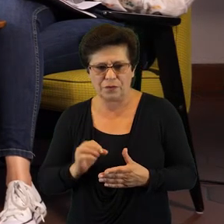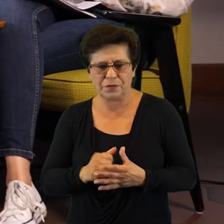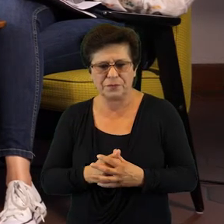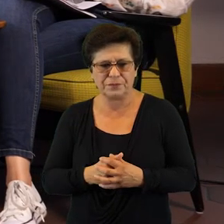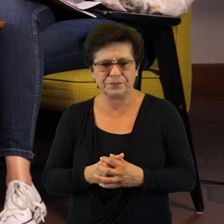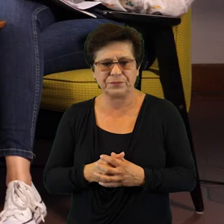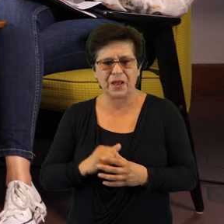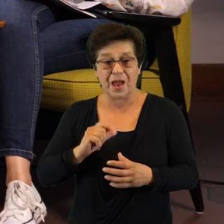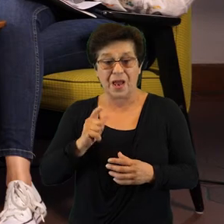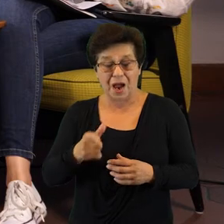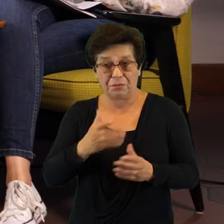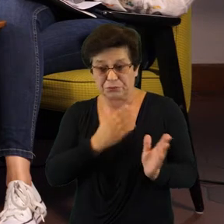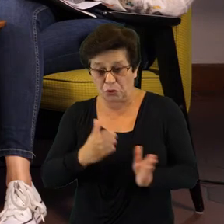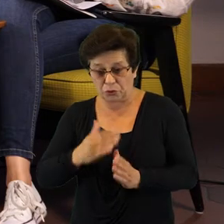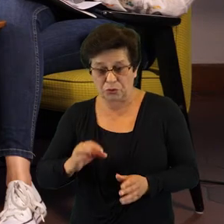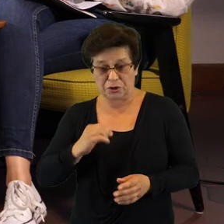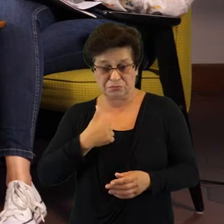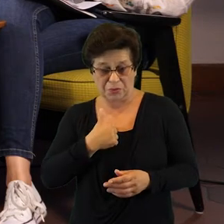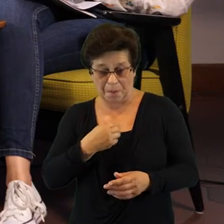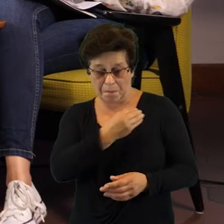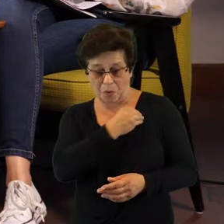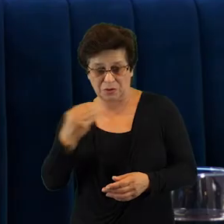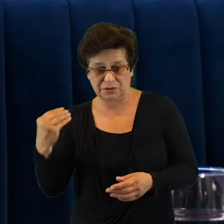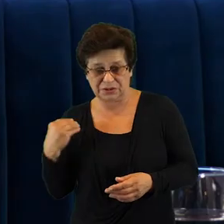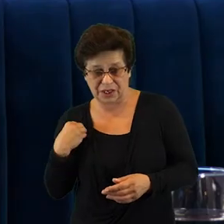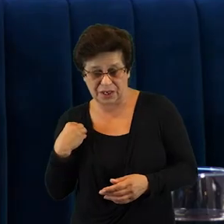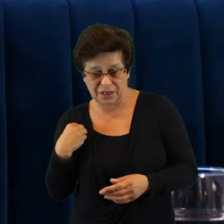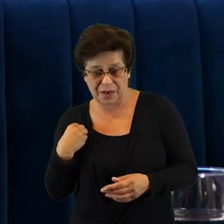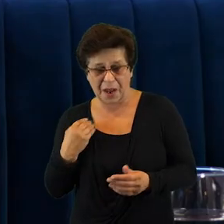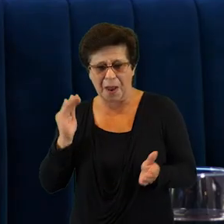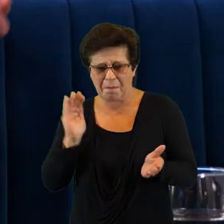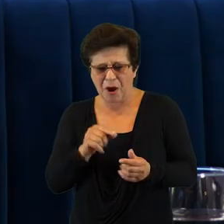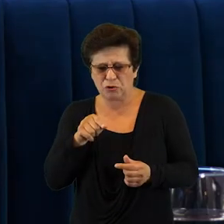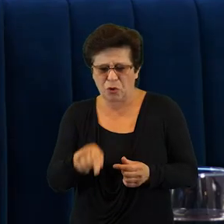jak mi pan przygotuję antologię poezji polskiej, bo to też taki mały, nieznany nam naród